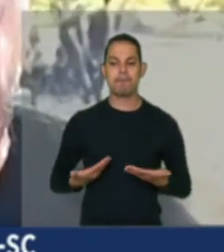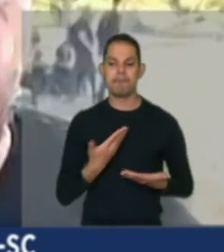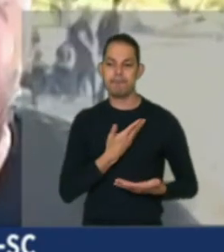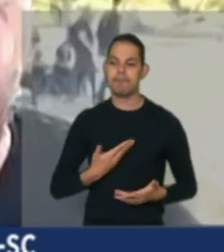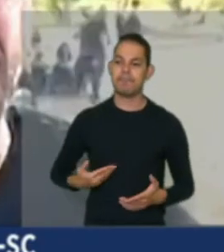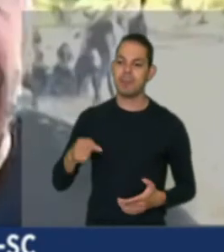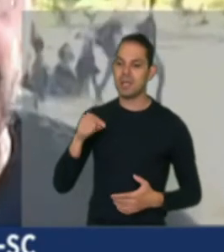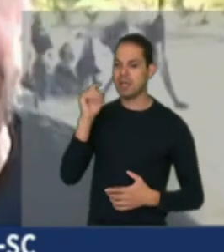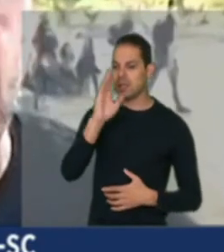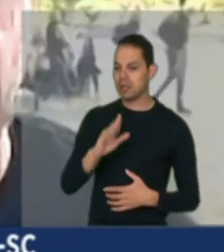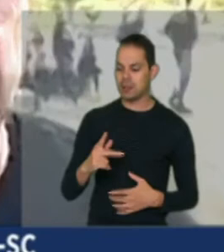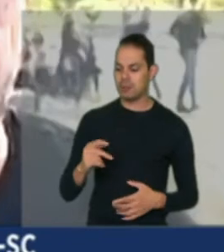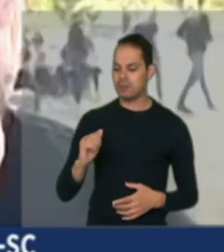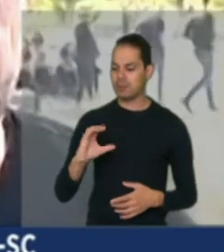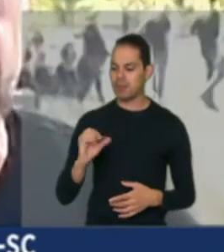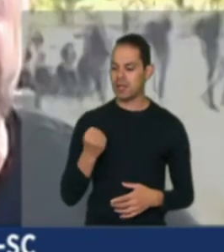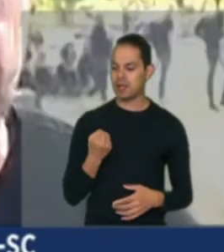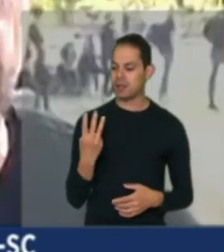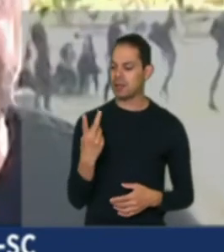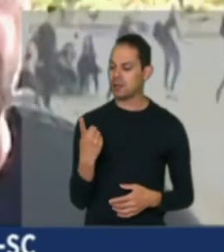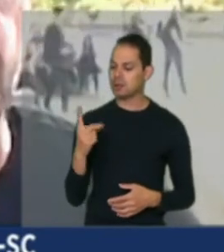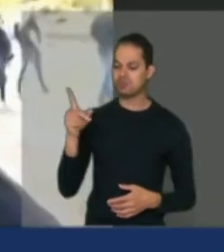PAÍS. NÃO É PEC 32! -- [PRESIDENTE]: DEPUTADO PEDRO UCZAI LÁ DE SANTA CATARINA E... TERMINOU